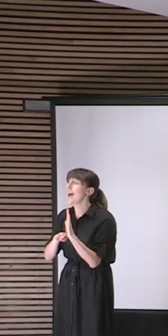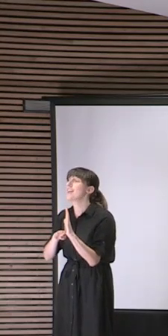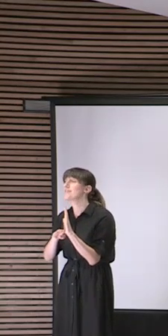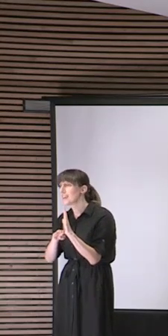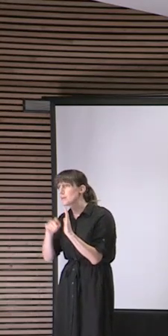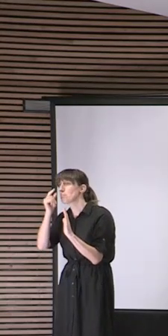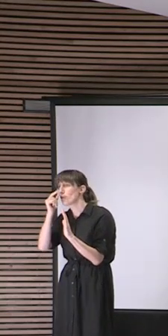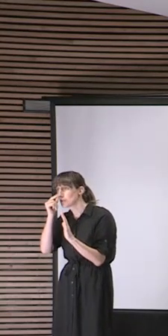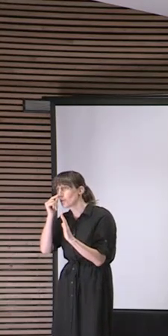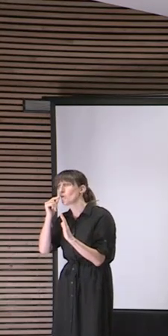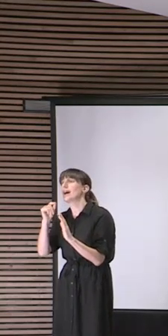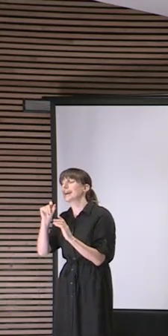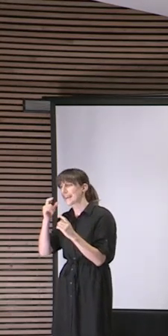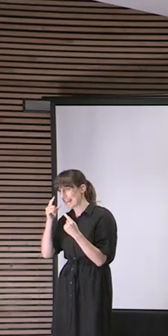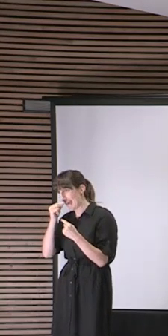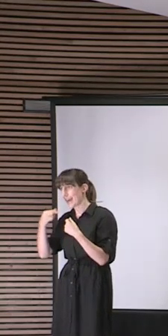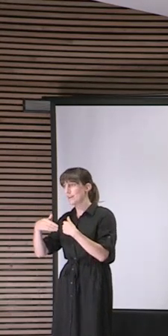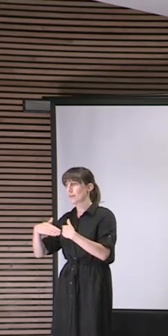Todavía no hemos llegado a un punto en el que podamos ver